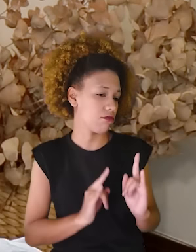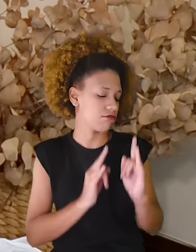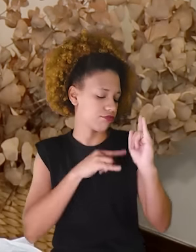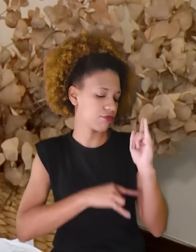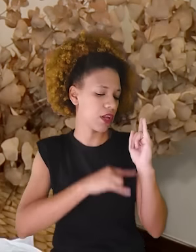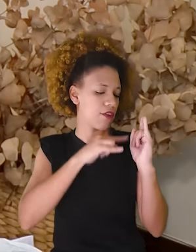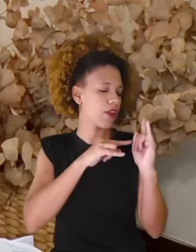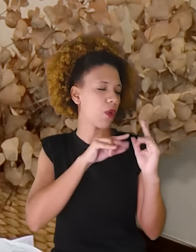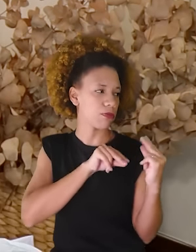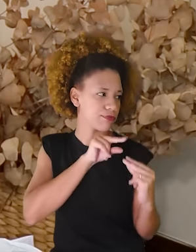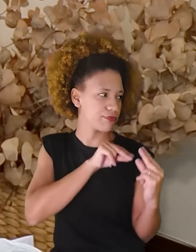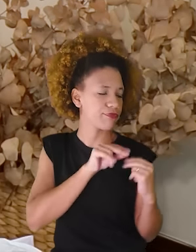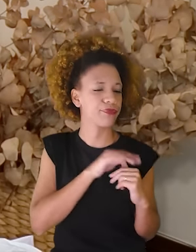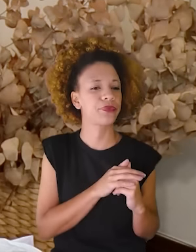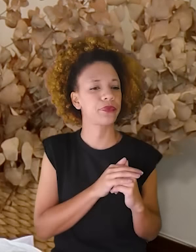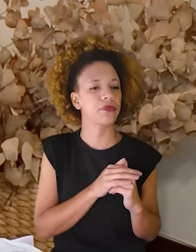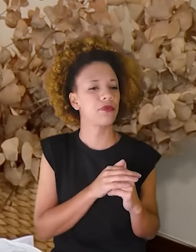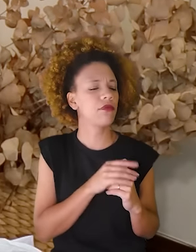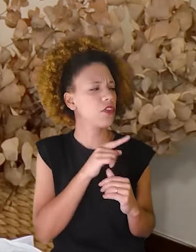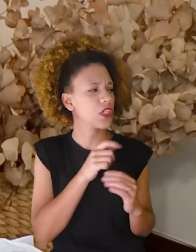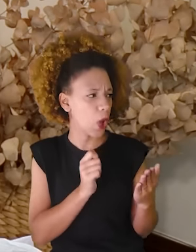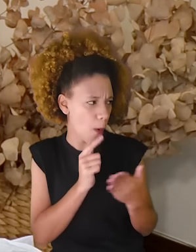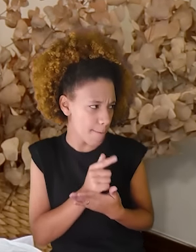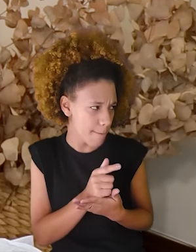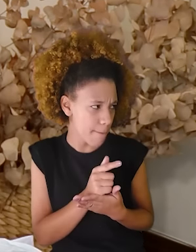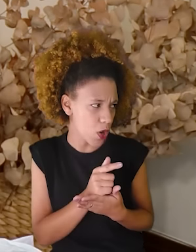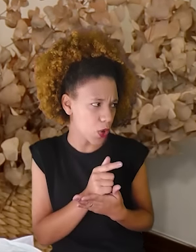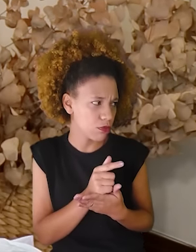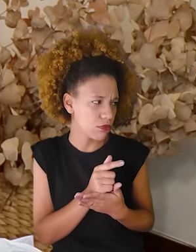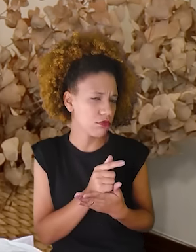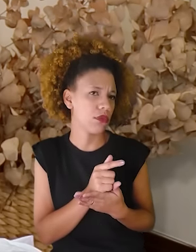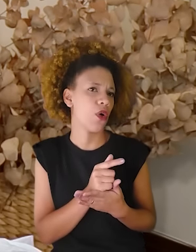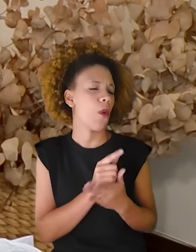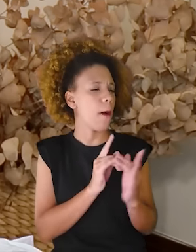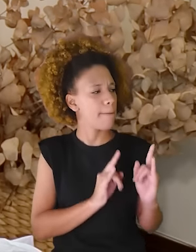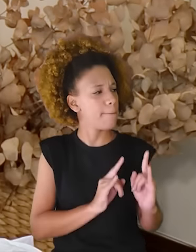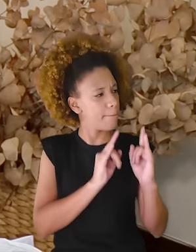que eu achei muito curioso que é queria ir para esse caminho você comprou uma uma um apartamento